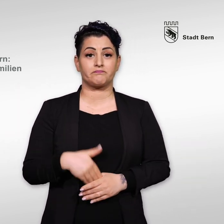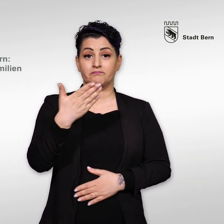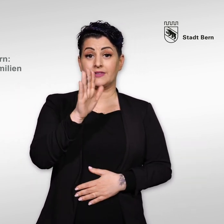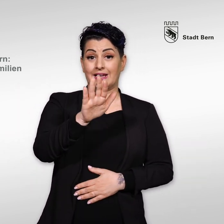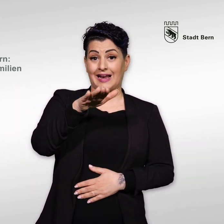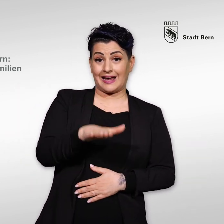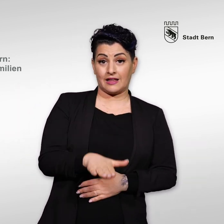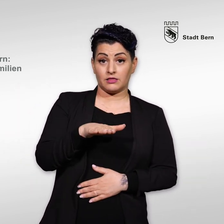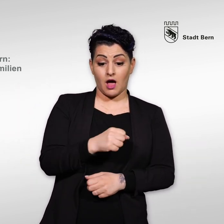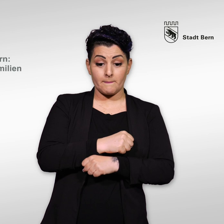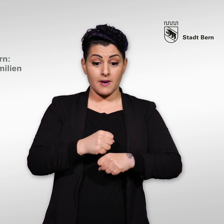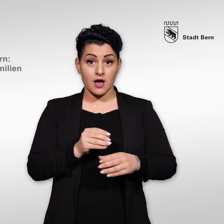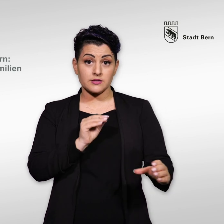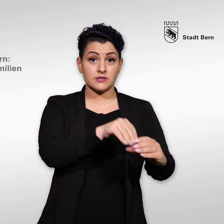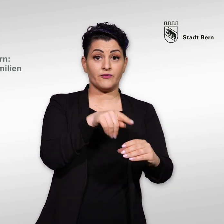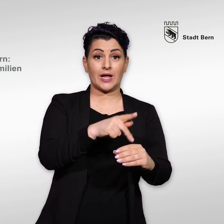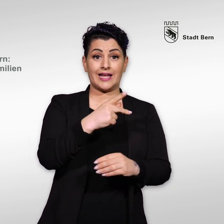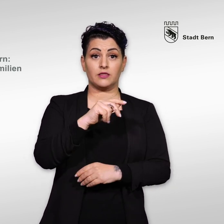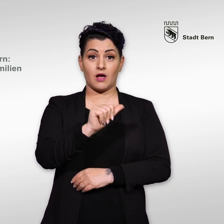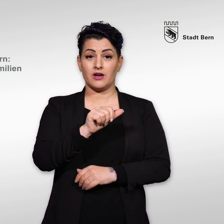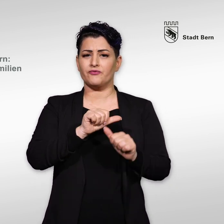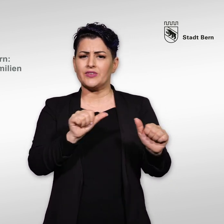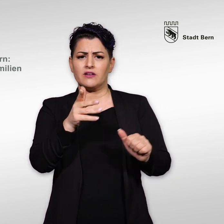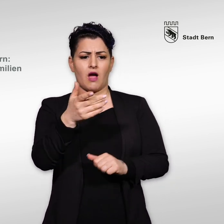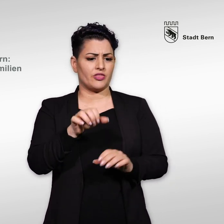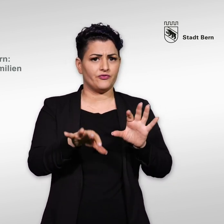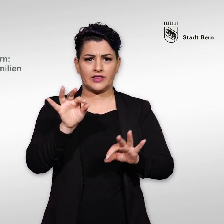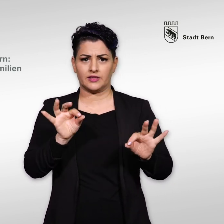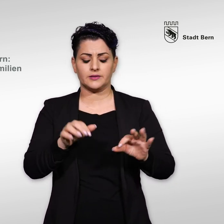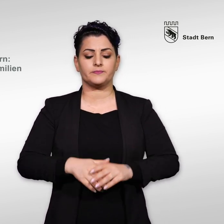Wie finden Sie einen Kita-Platz für Ihr Kind?